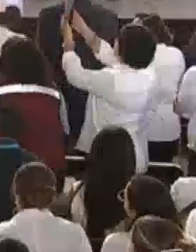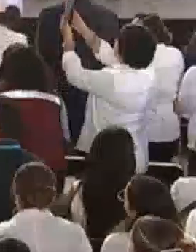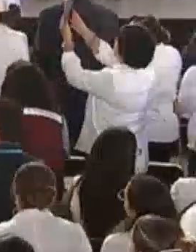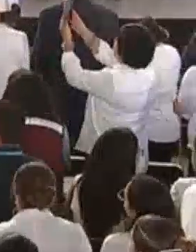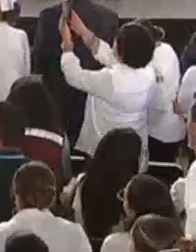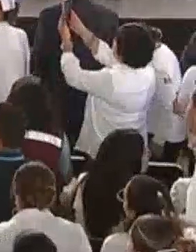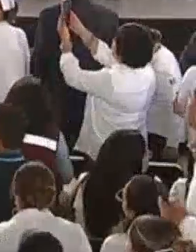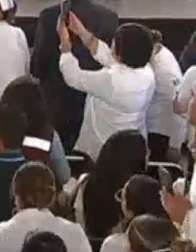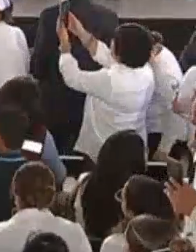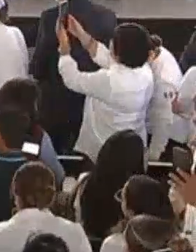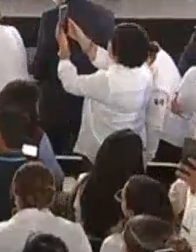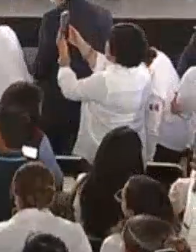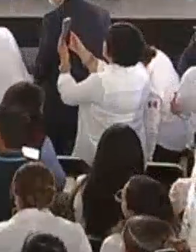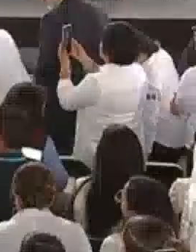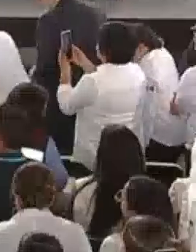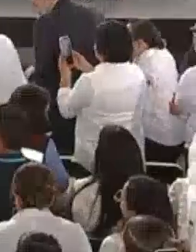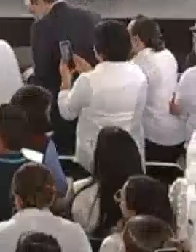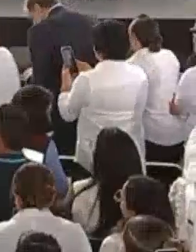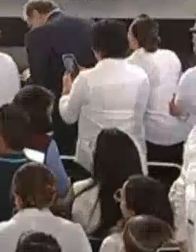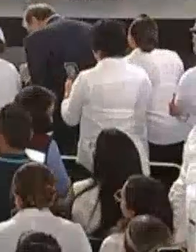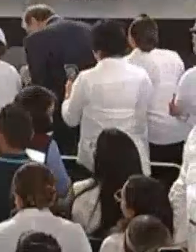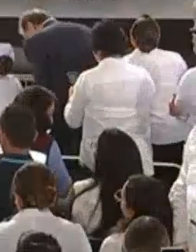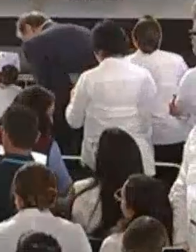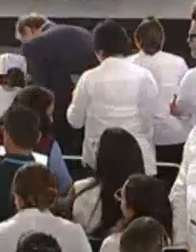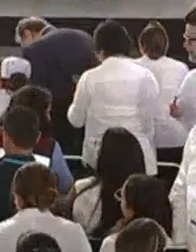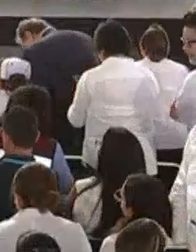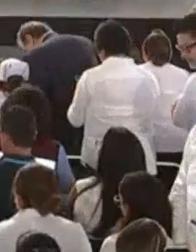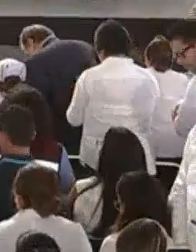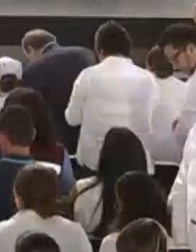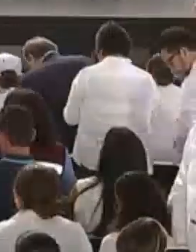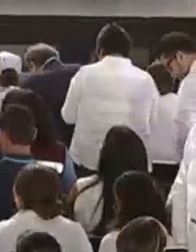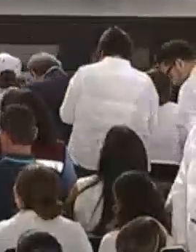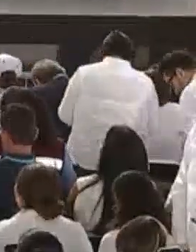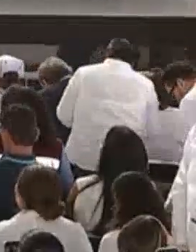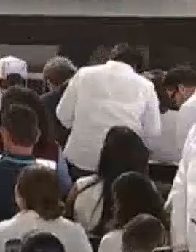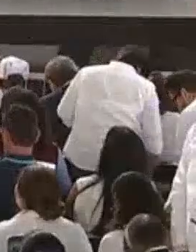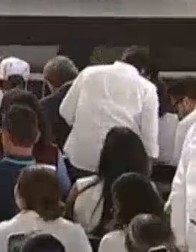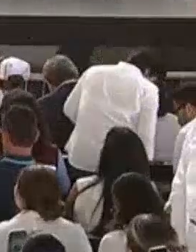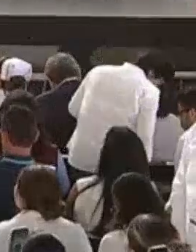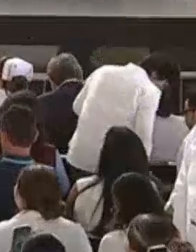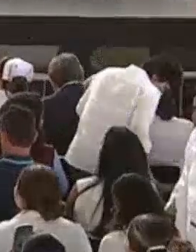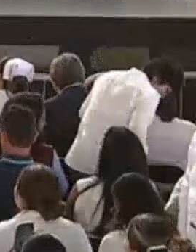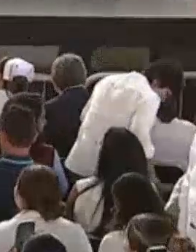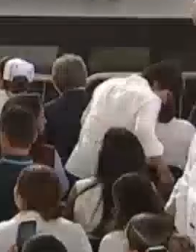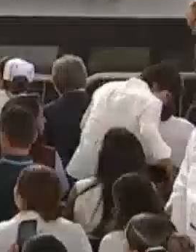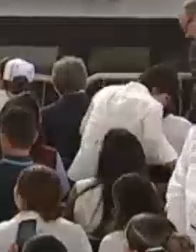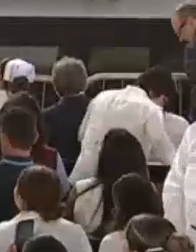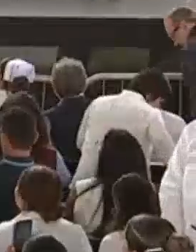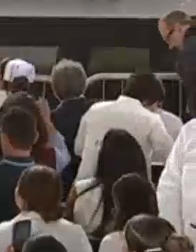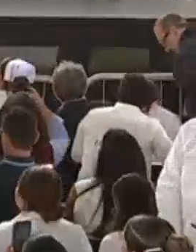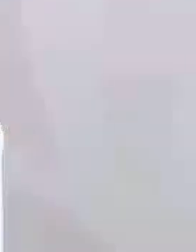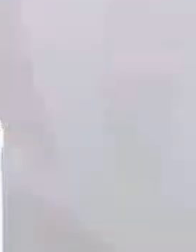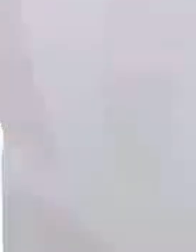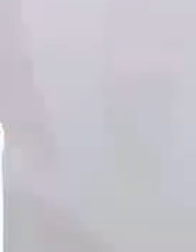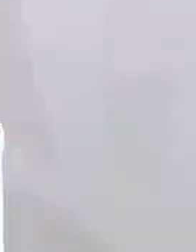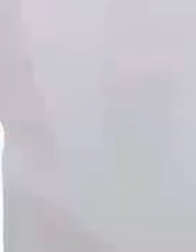Bueno, les voy a